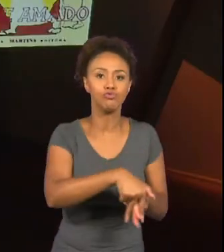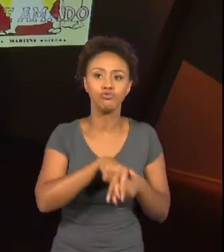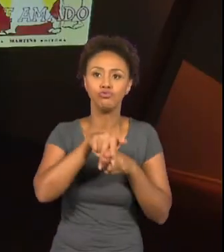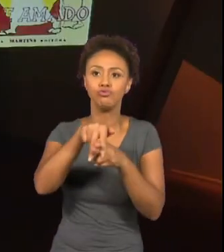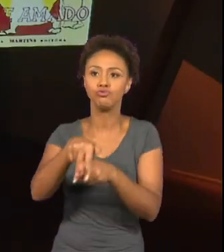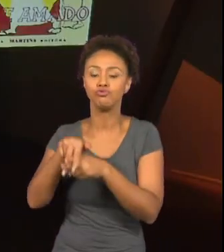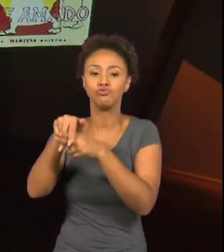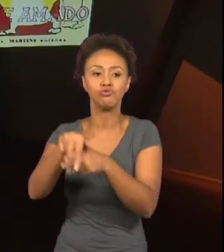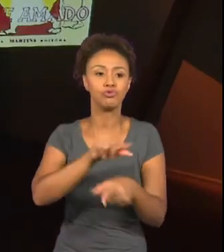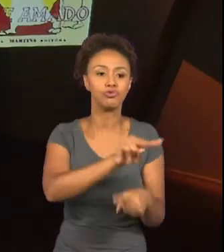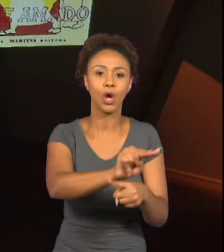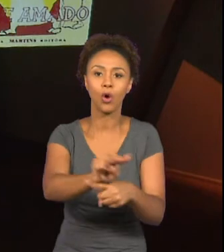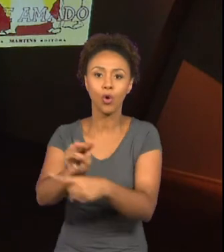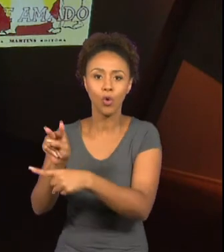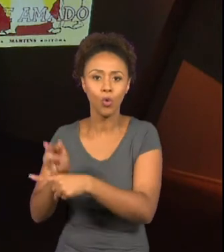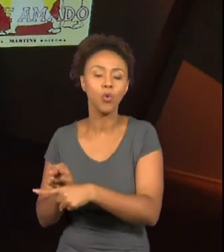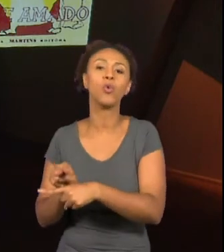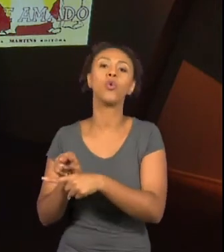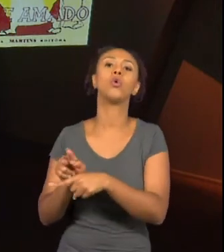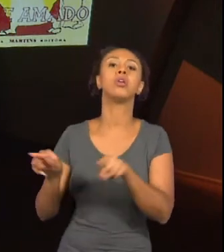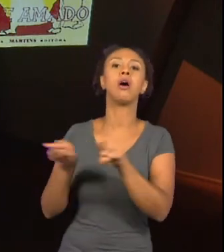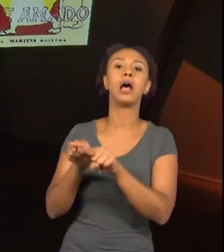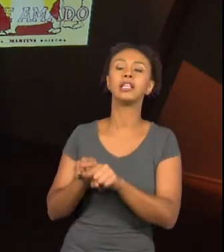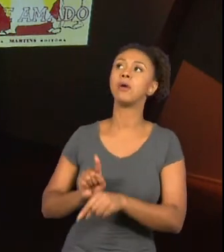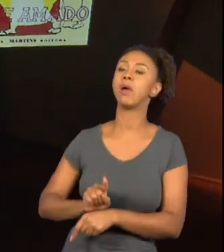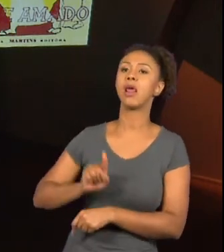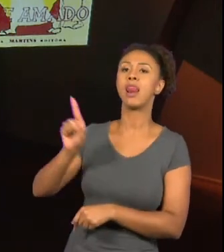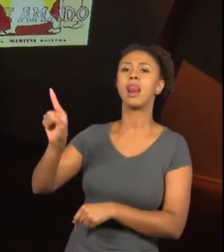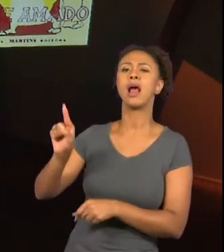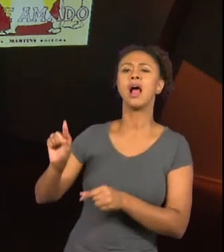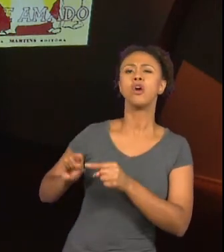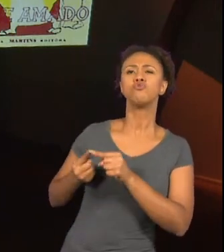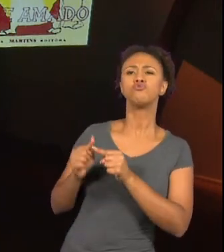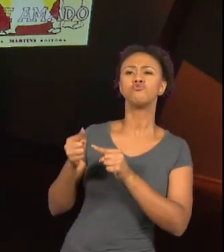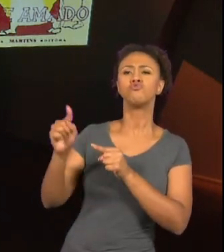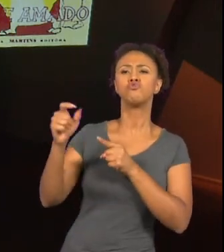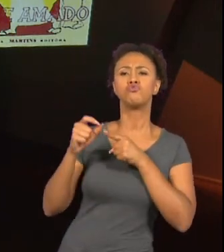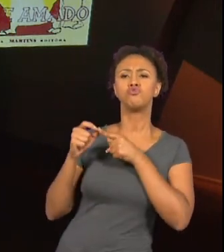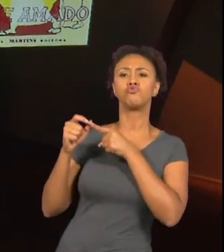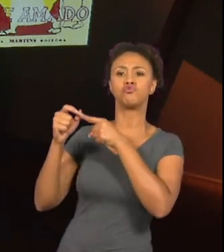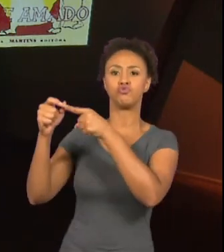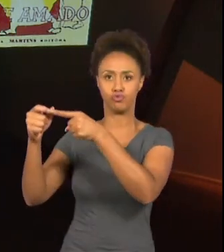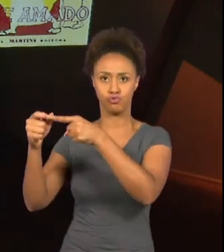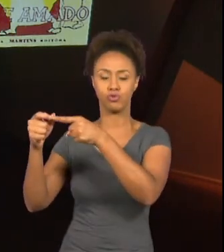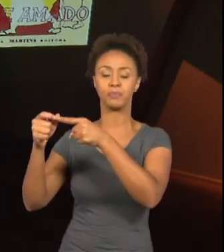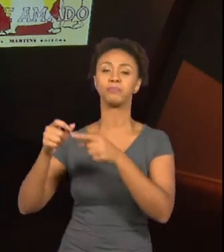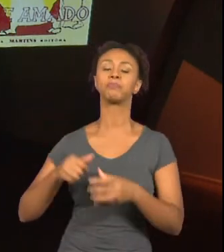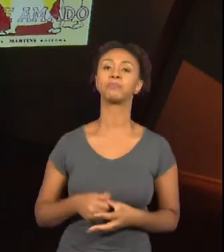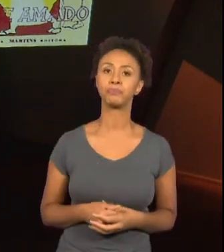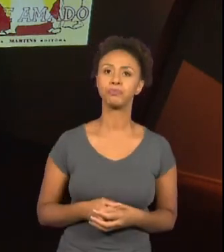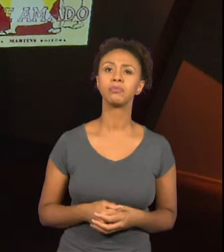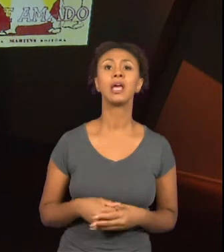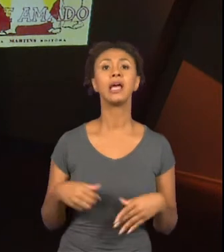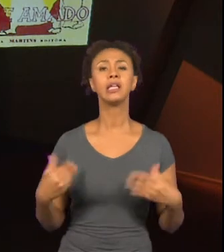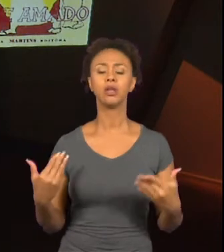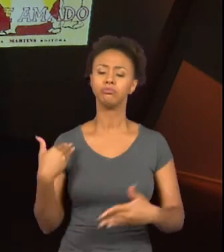[MARISE] UM POUCO POSTERIORMENTE EM RELAÇÃO À 30 E 40, ENTÃO, NA DÉCADA DE 50, NÓS TEMOS O